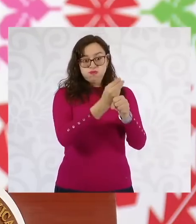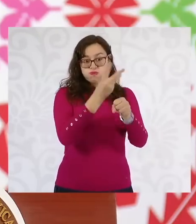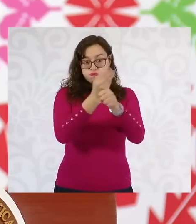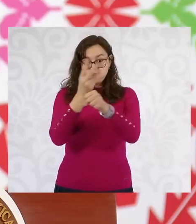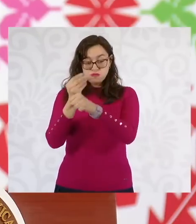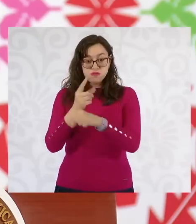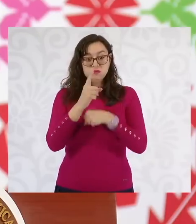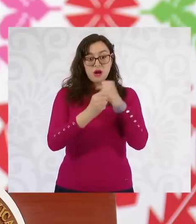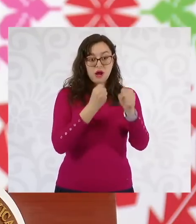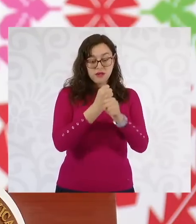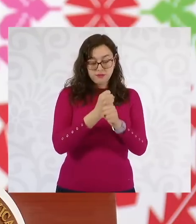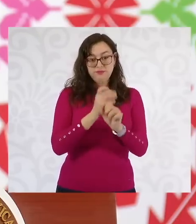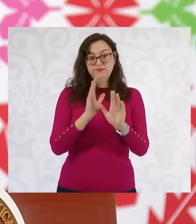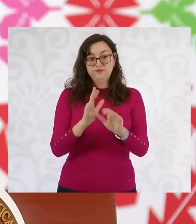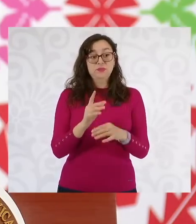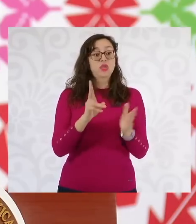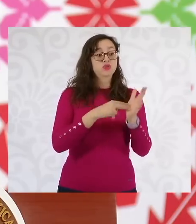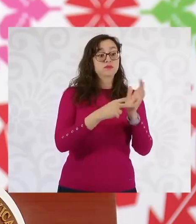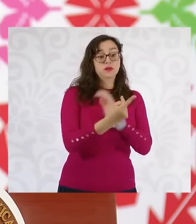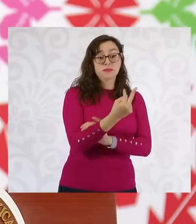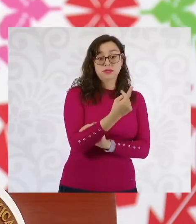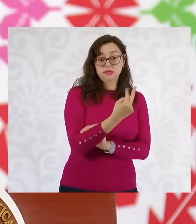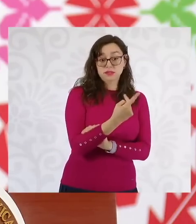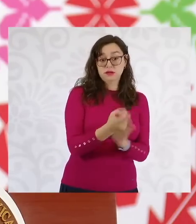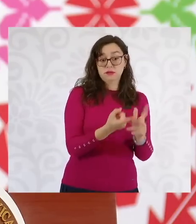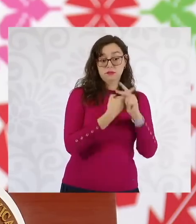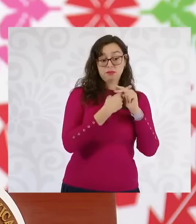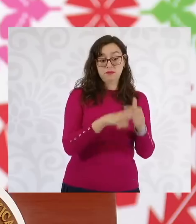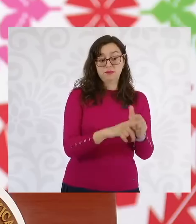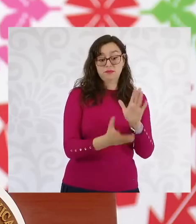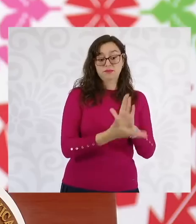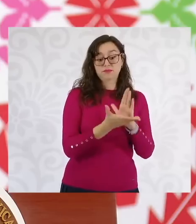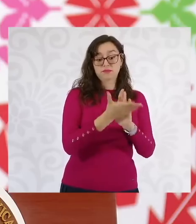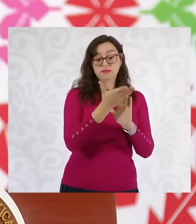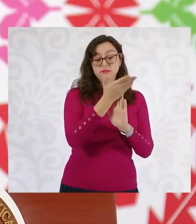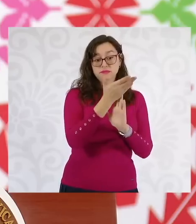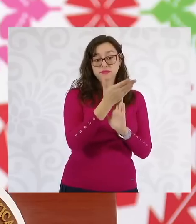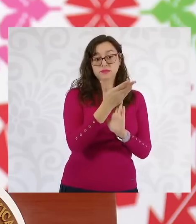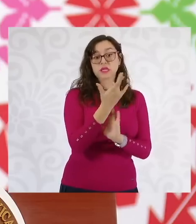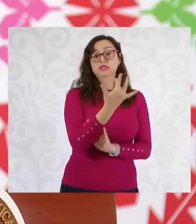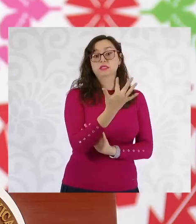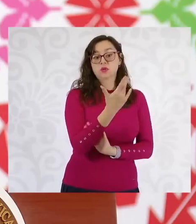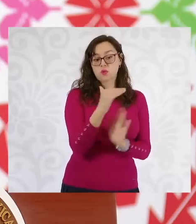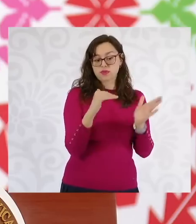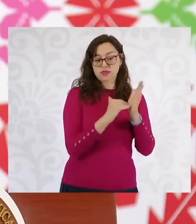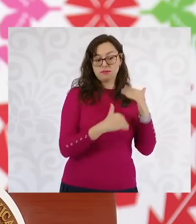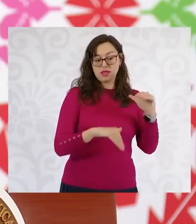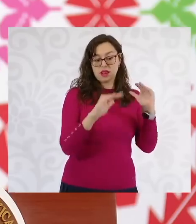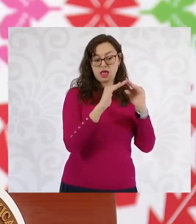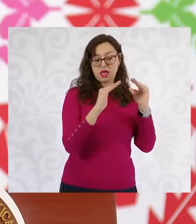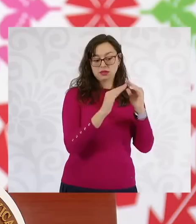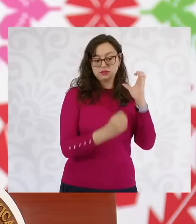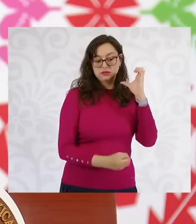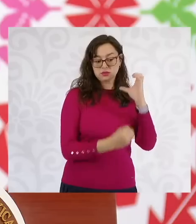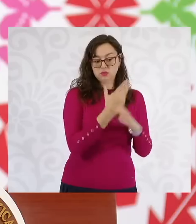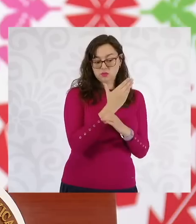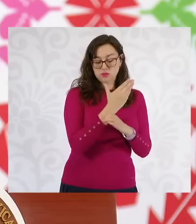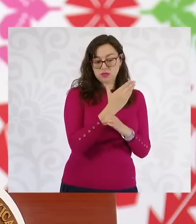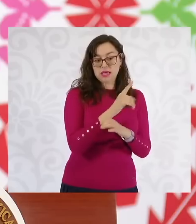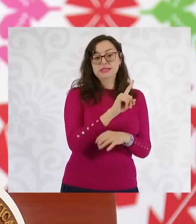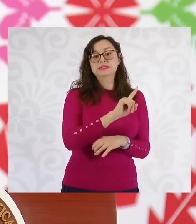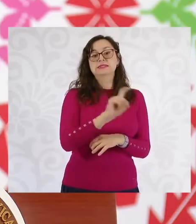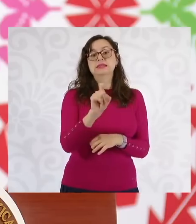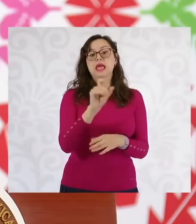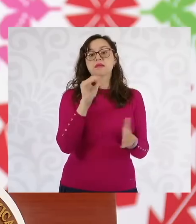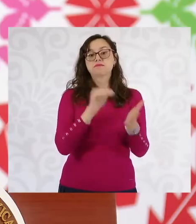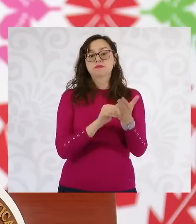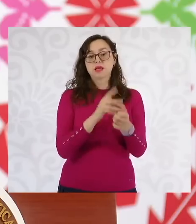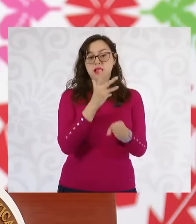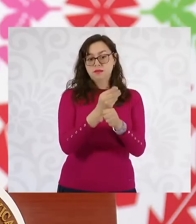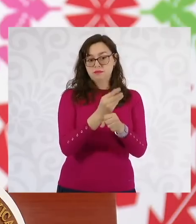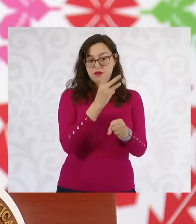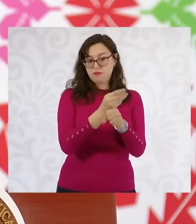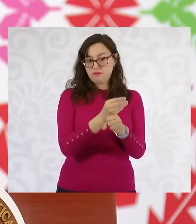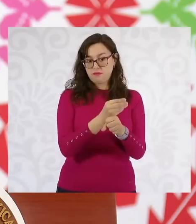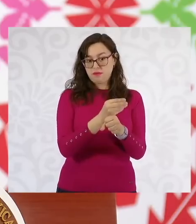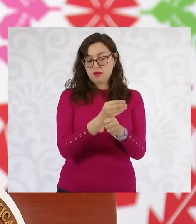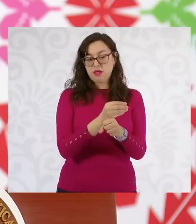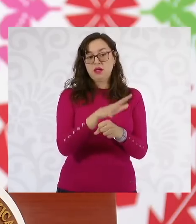para el 2025 vamos a construir 500.000 viviendas nuevas y 100000 mejoramientos en la zona oriente